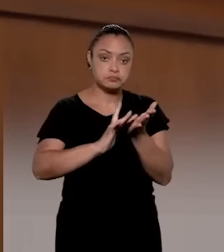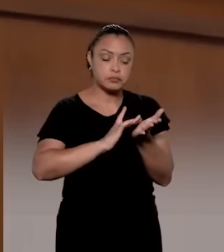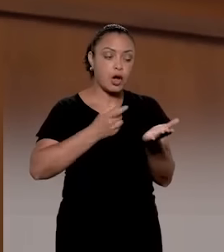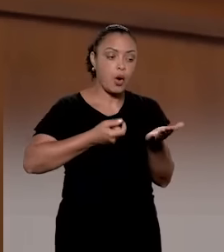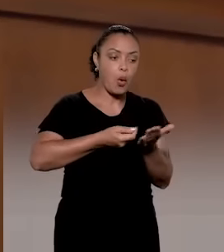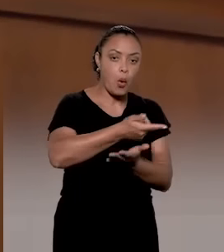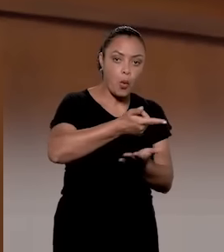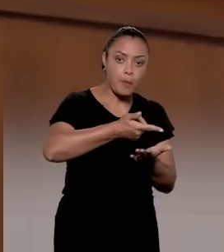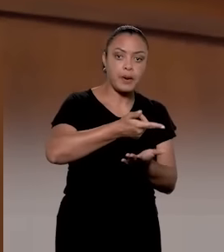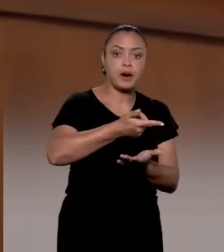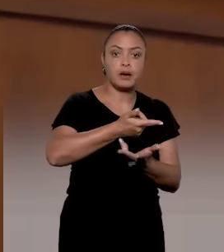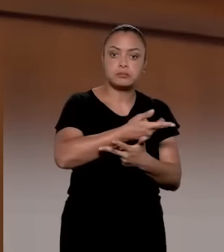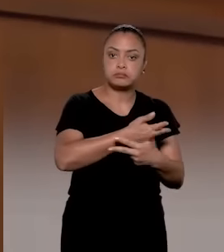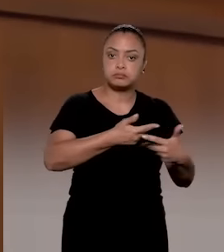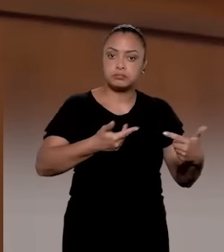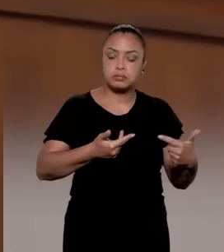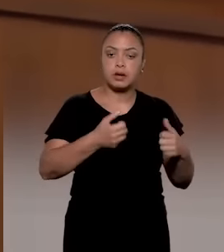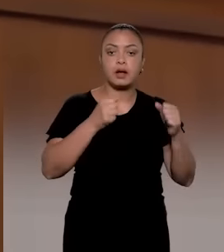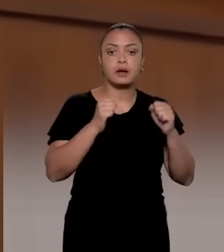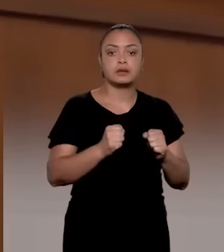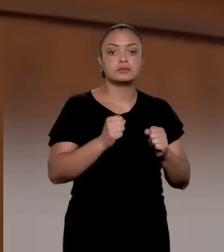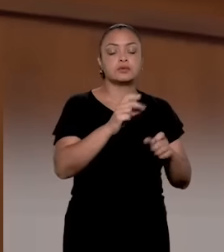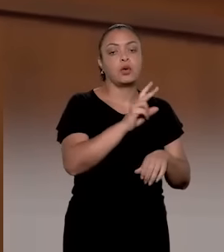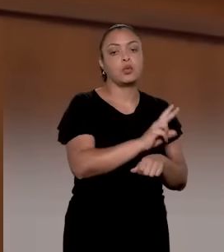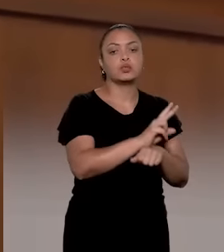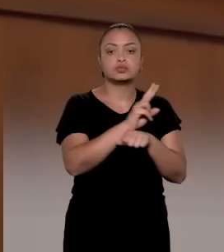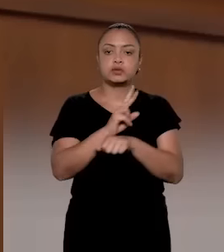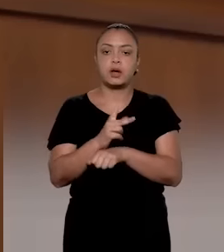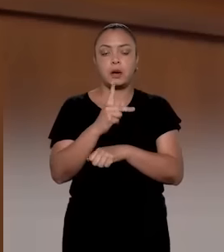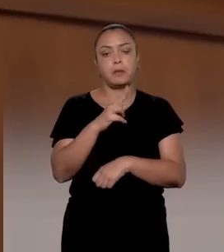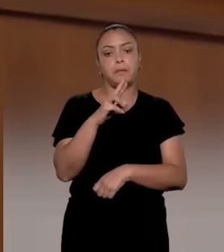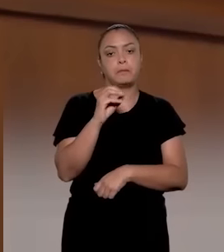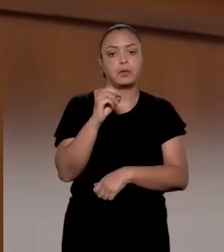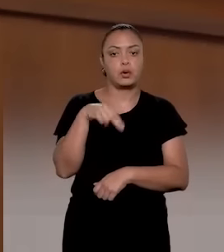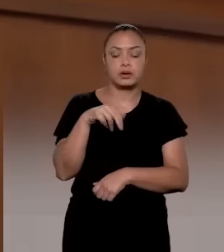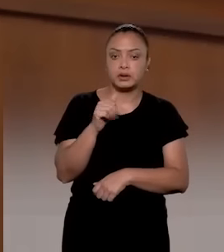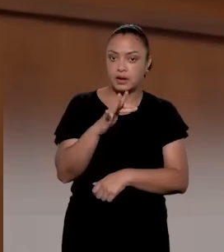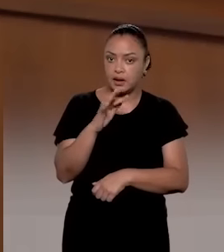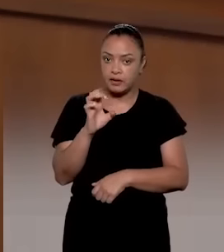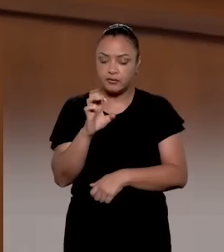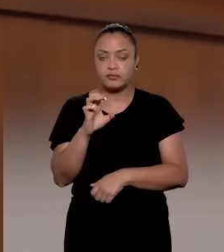suas compras e poder tomar um custeio, seja um Pronaf, seja um Pronamp, enfim, para demais ou,